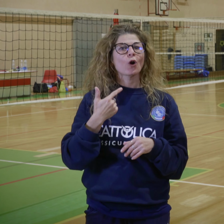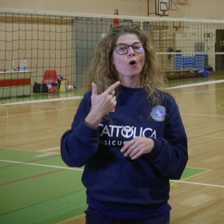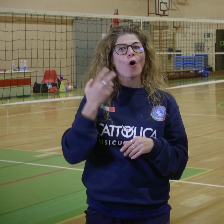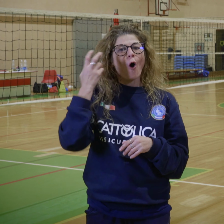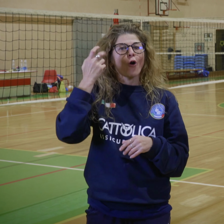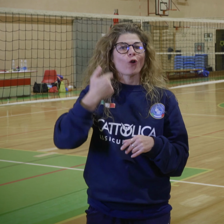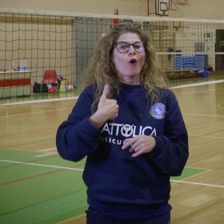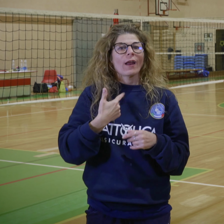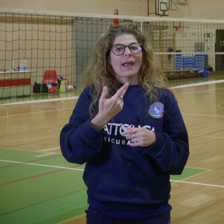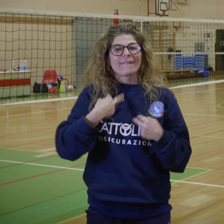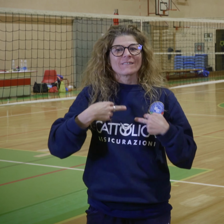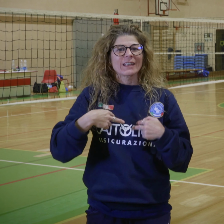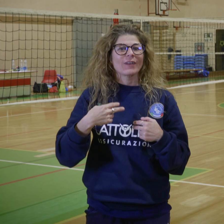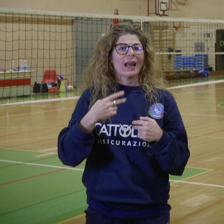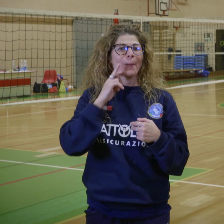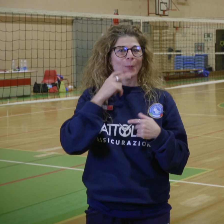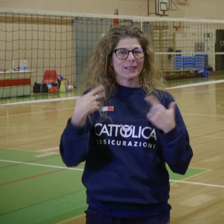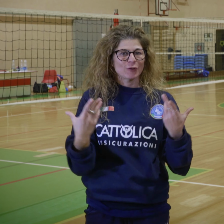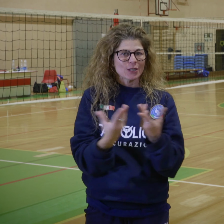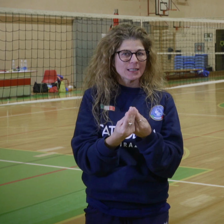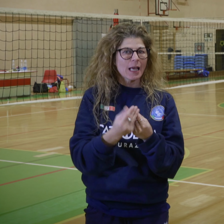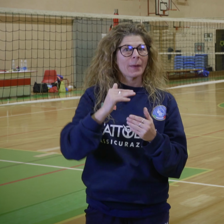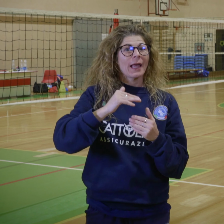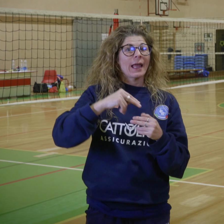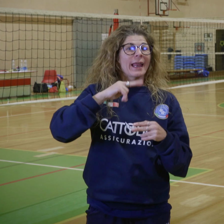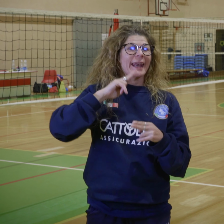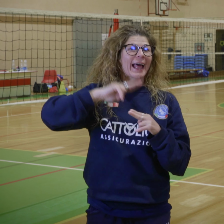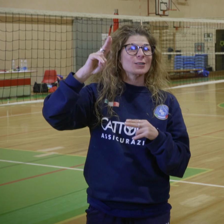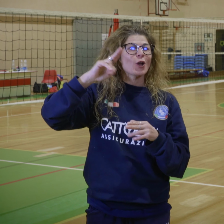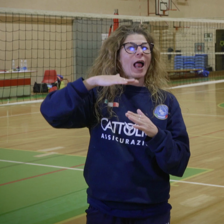il pomeriggio, le ragazze della Nazionale maggiore si sono integrate con le nostre